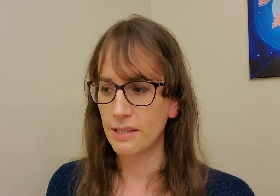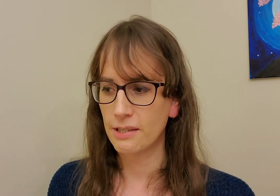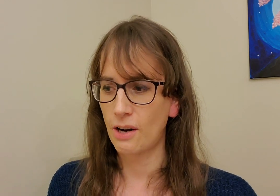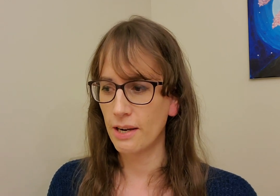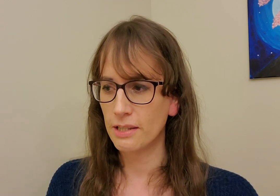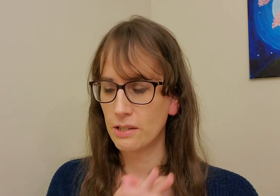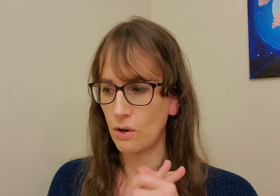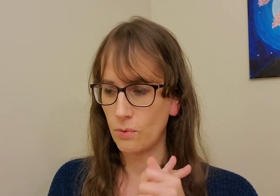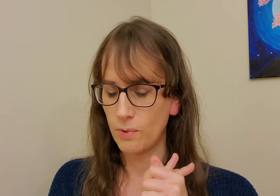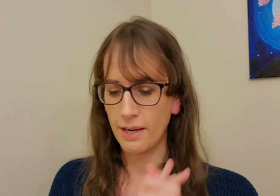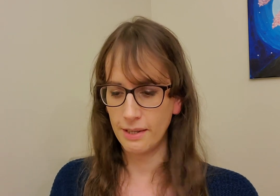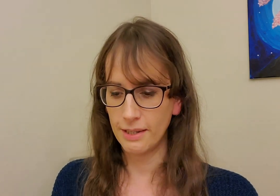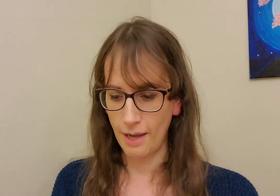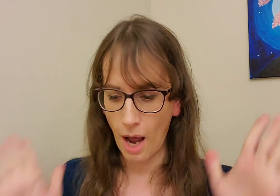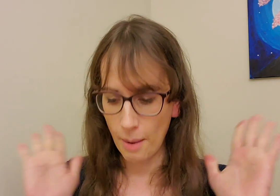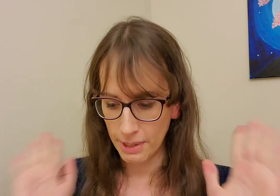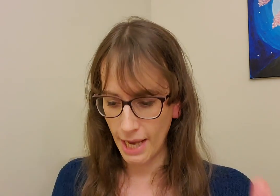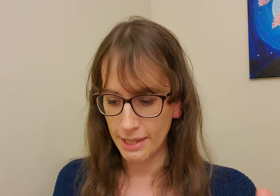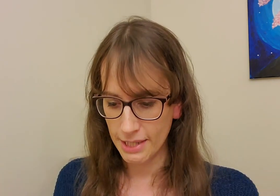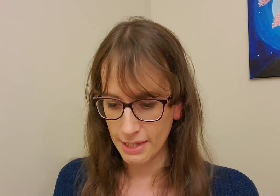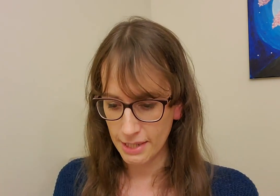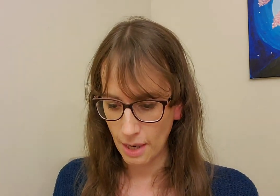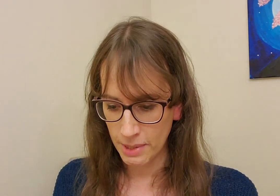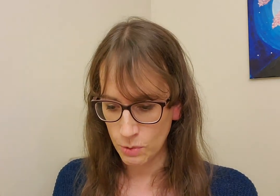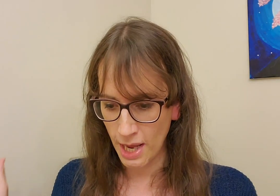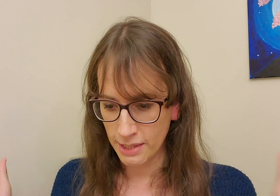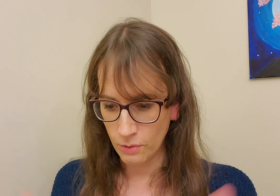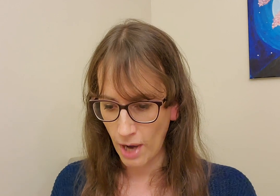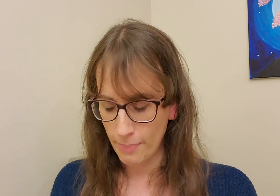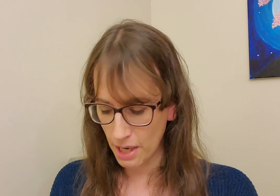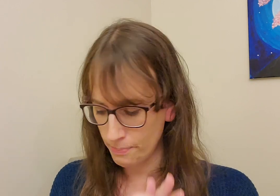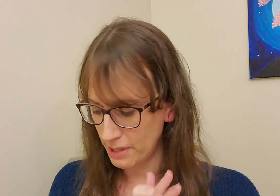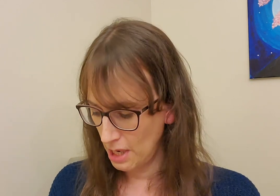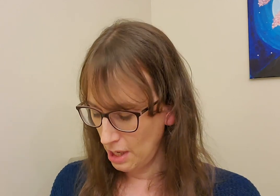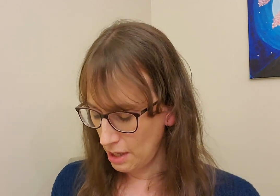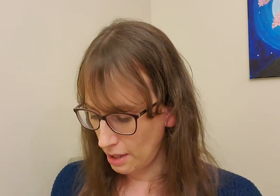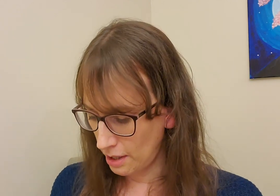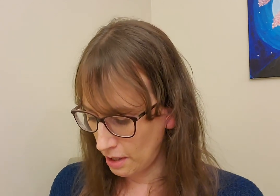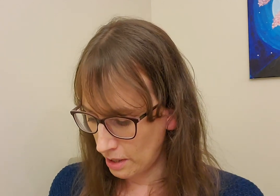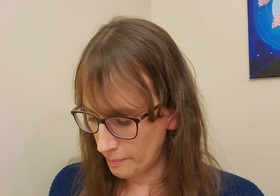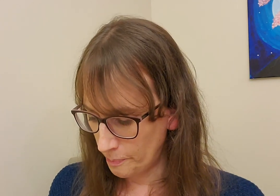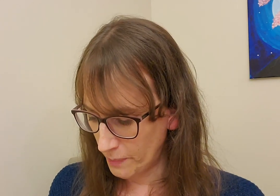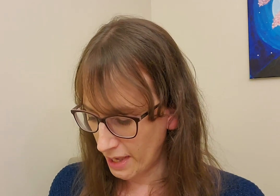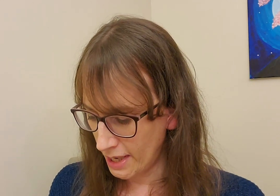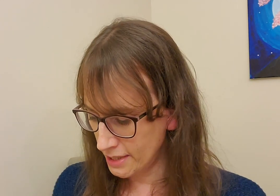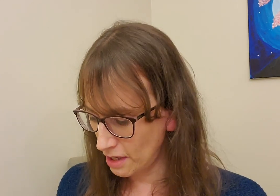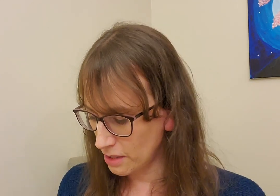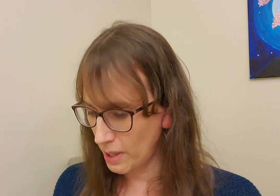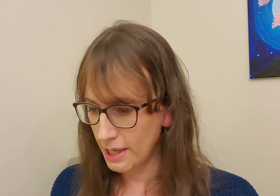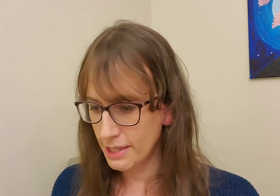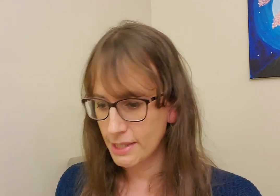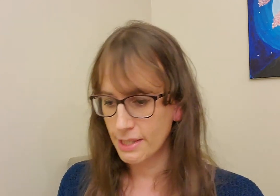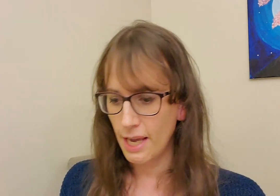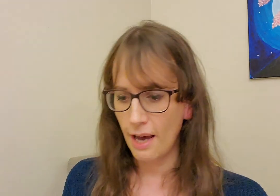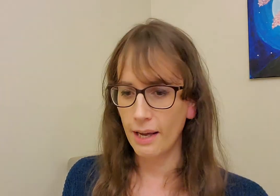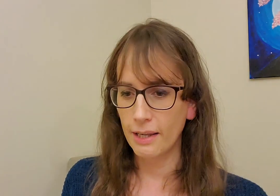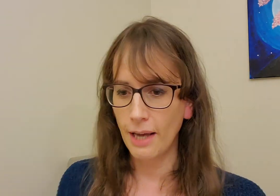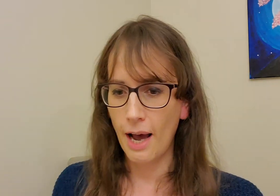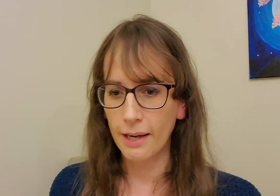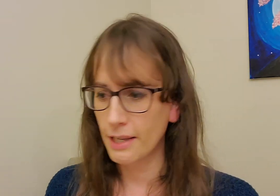desde que empezó. Me alegro de que esto llegue a su fin y concluya, y de lo contrario, sí.